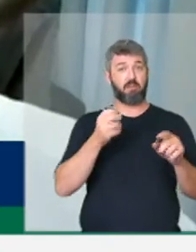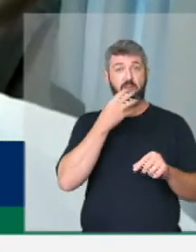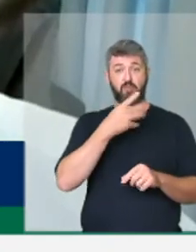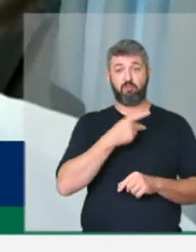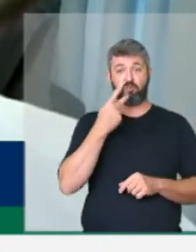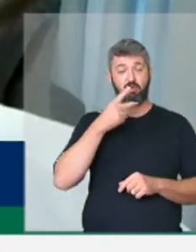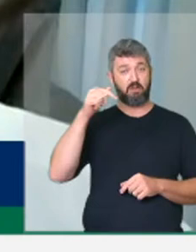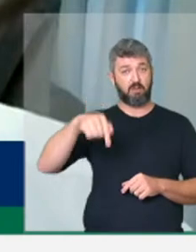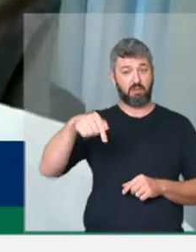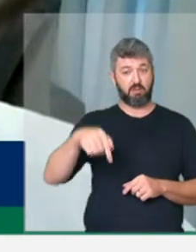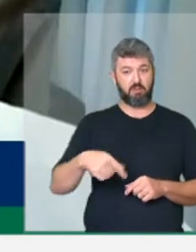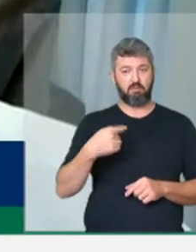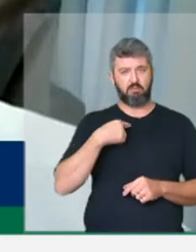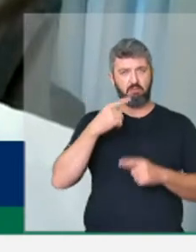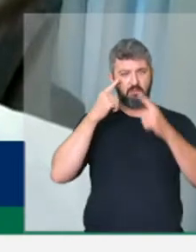DINHEIRO. 90% ESTÁ